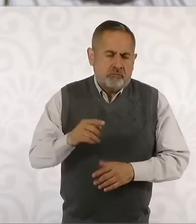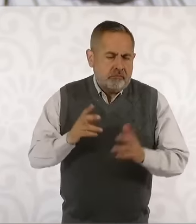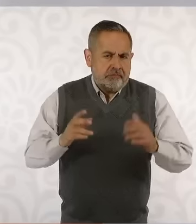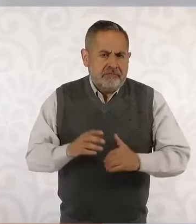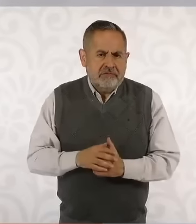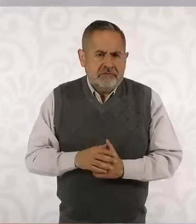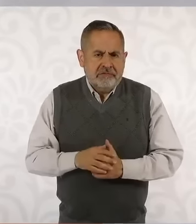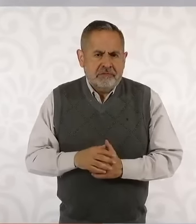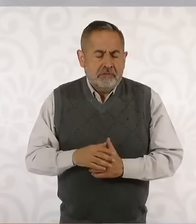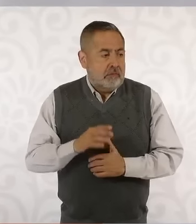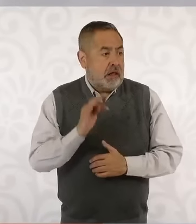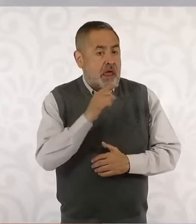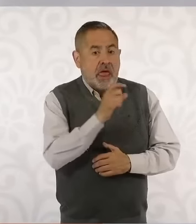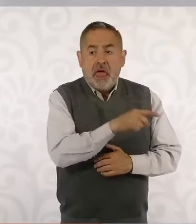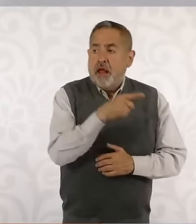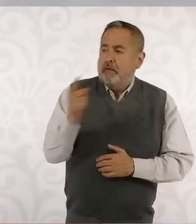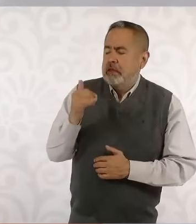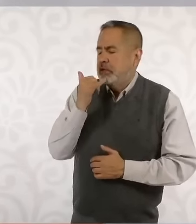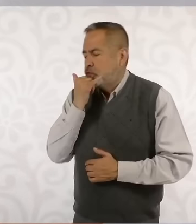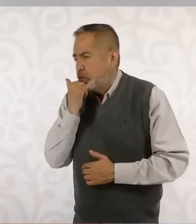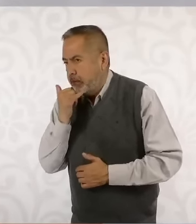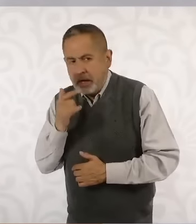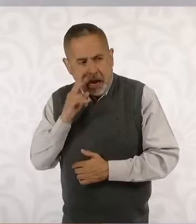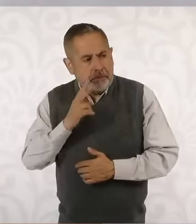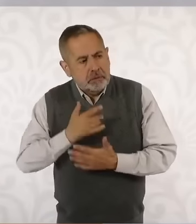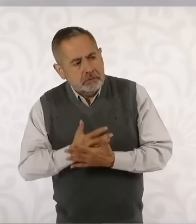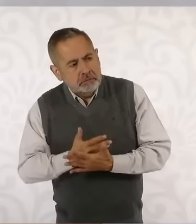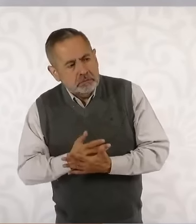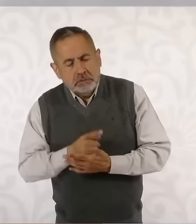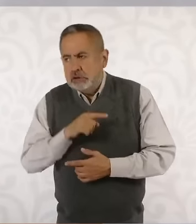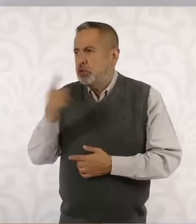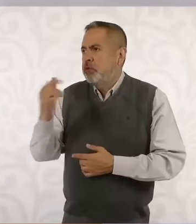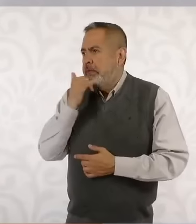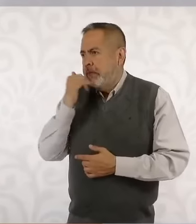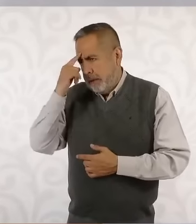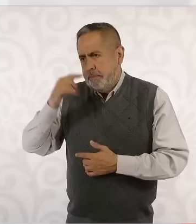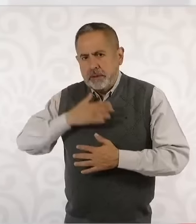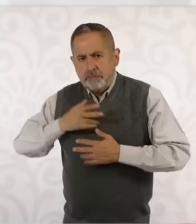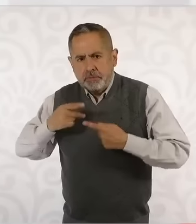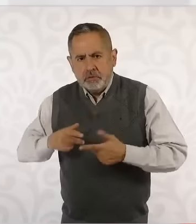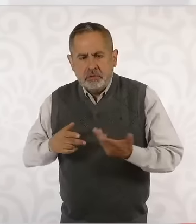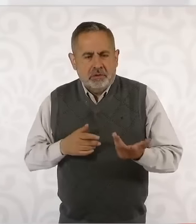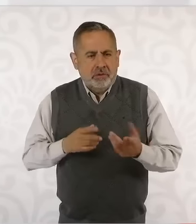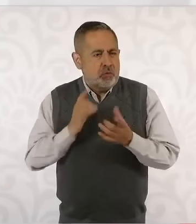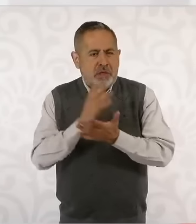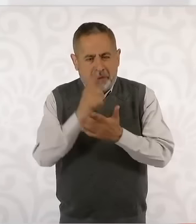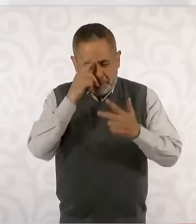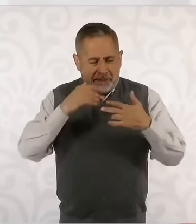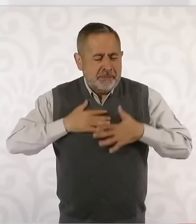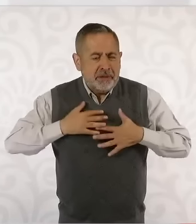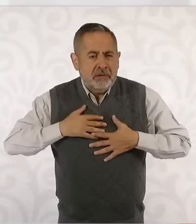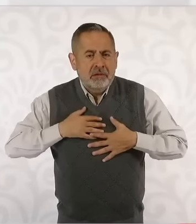al menos una disculpa del periódico a mi persona, porque no es solo a mi persona, es un asunto de lo